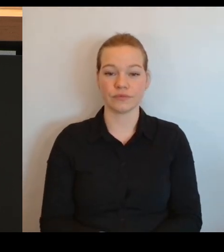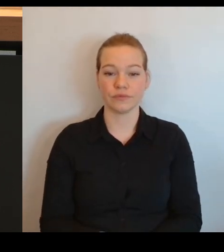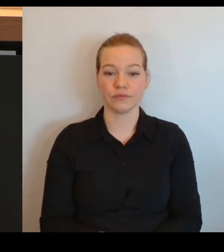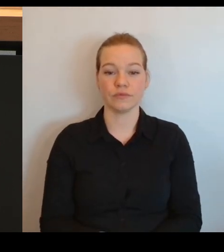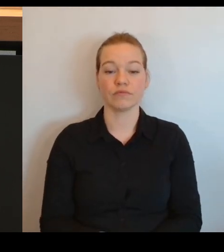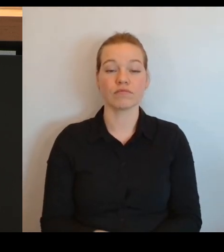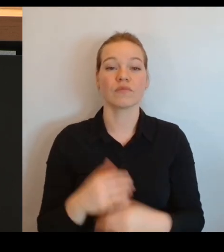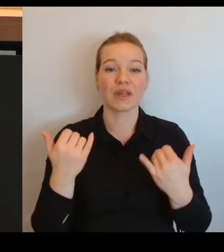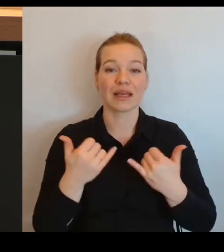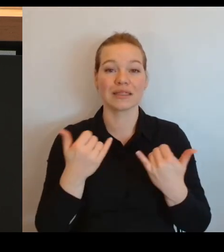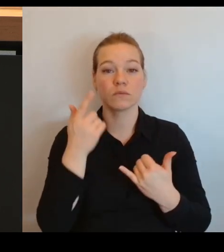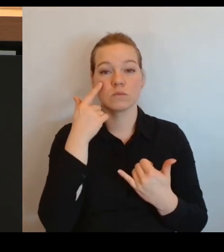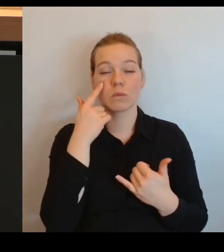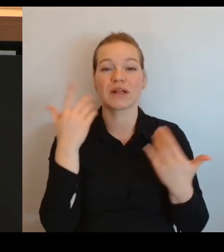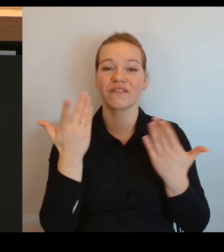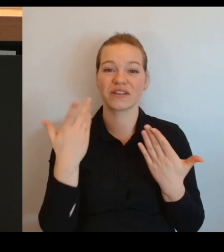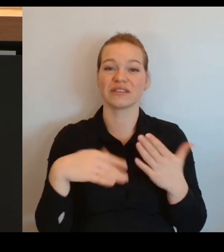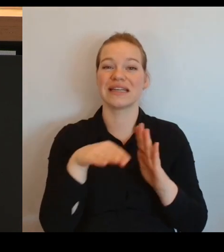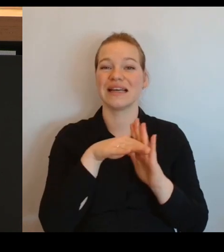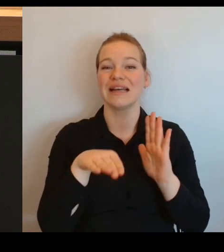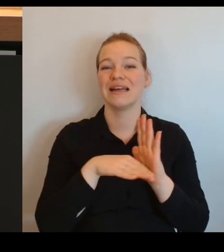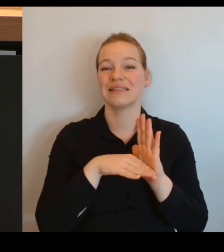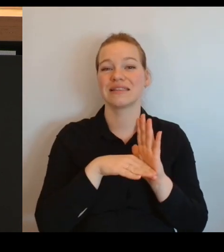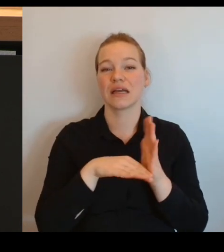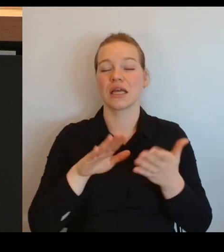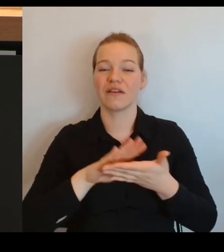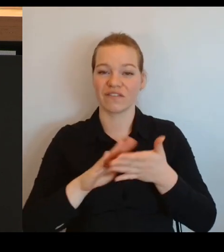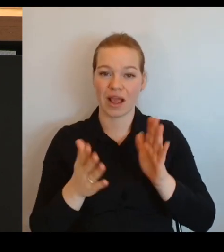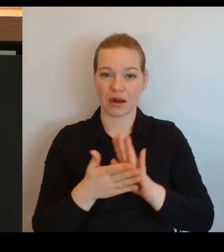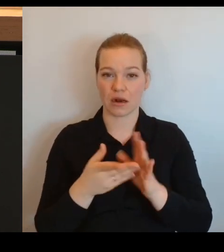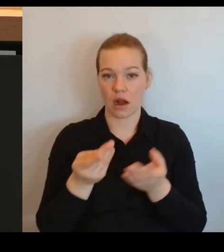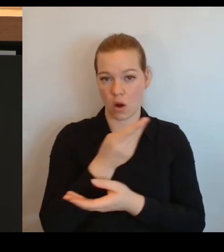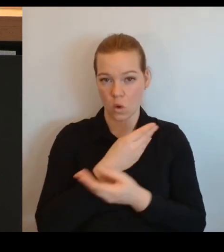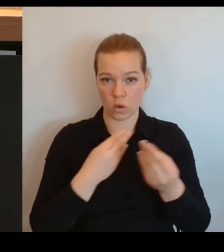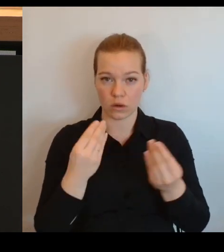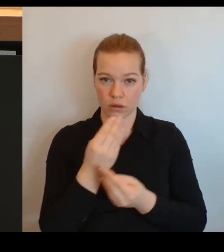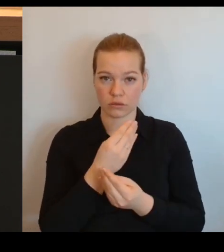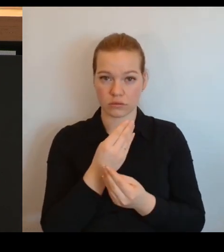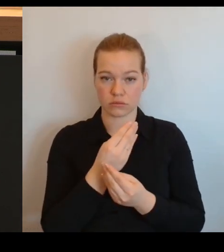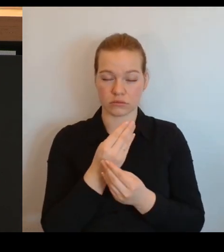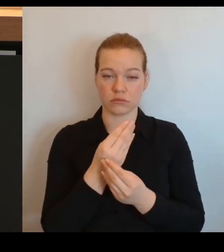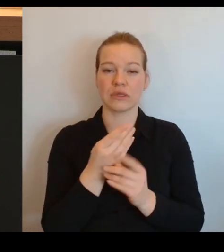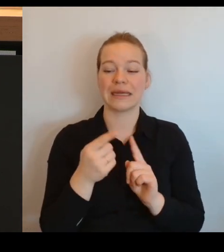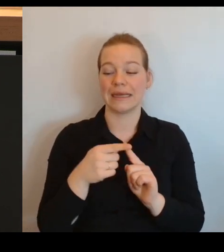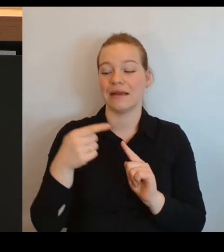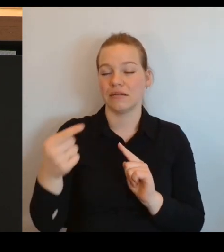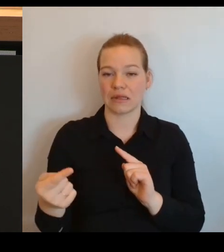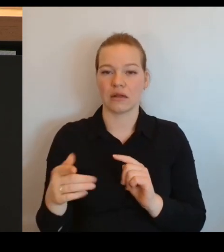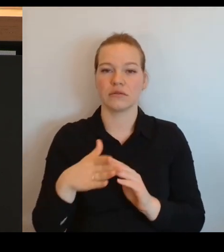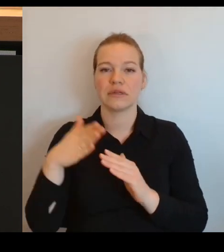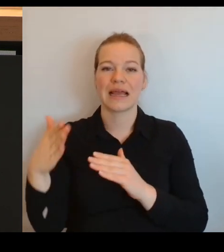folgen die Entgelttarifverhandlungen, aber auch das alles wird ja Thema sein zwischen denen, die zuständig sind, nämlich